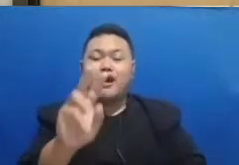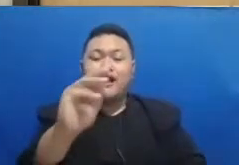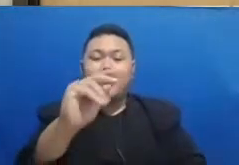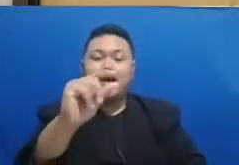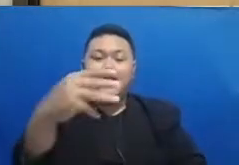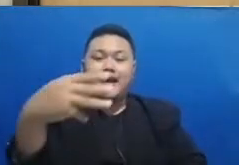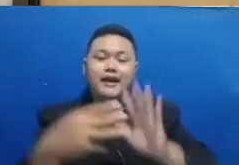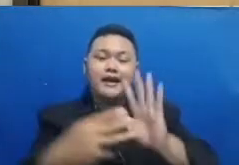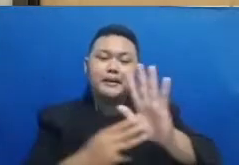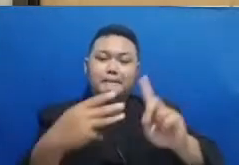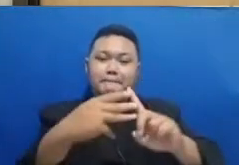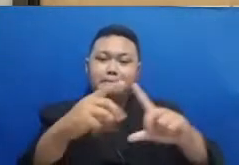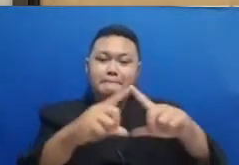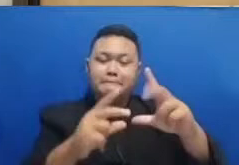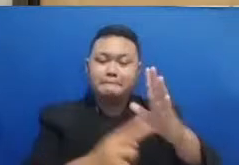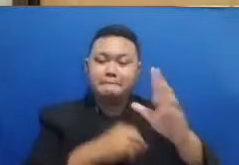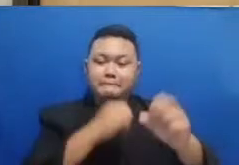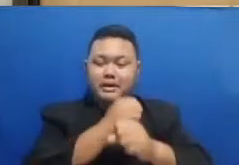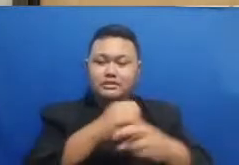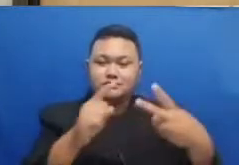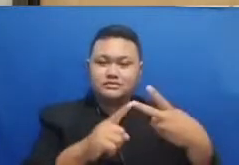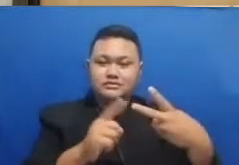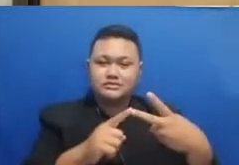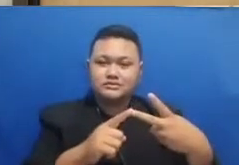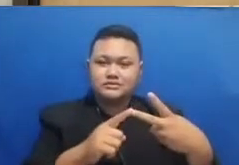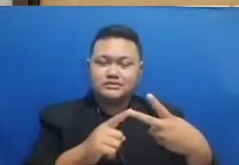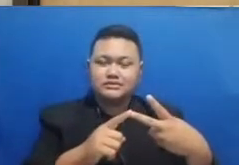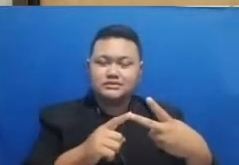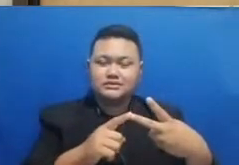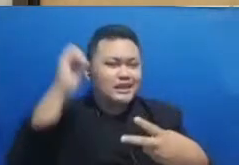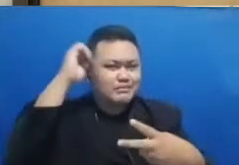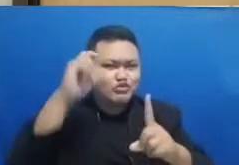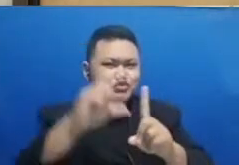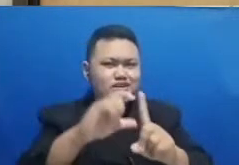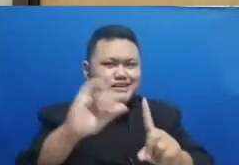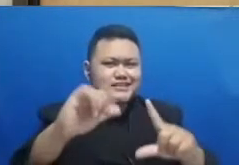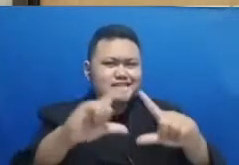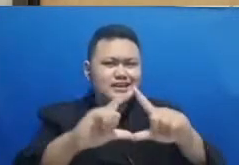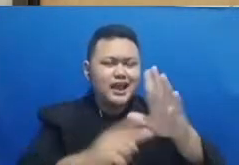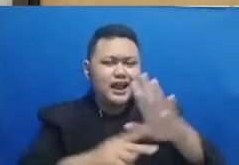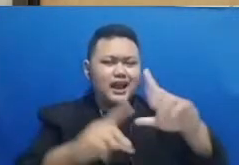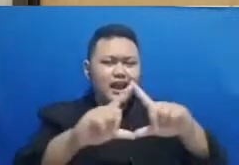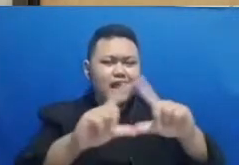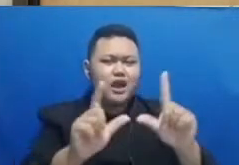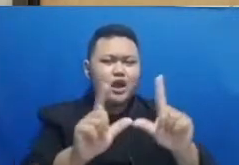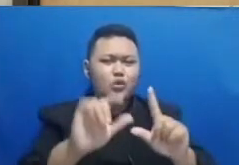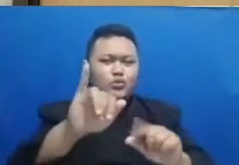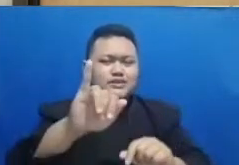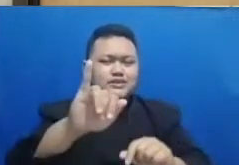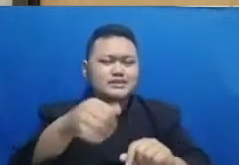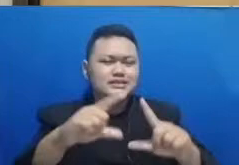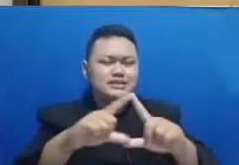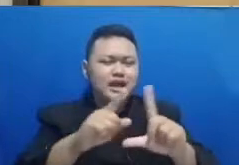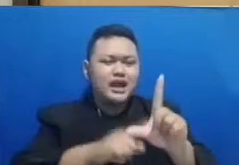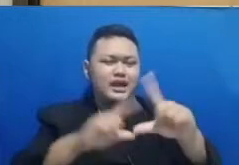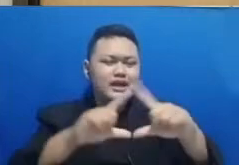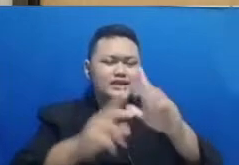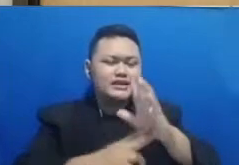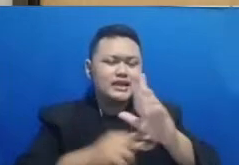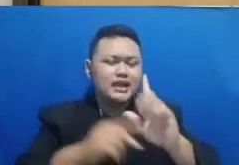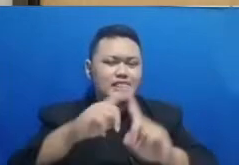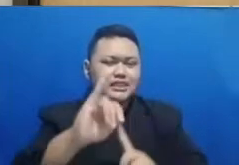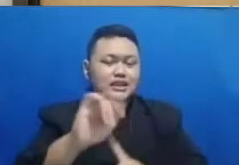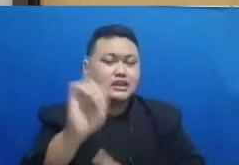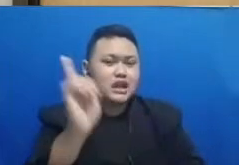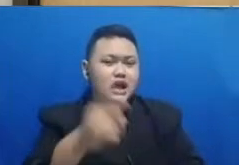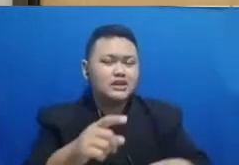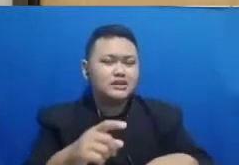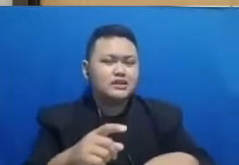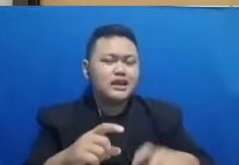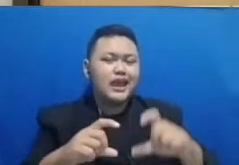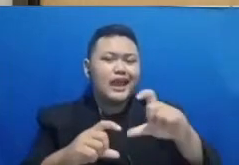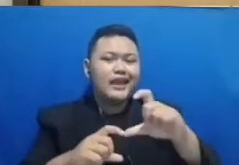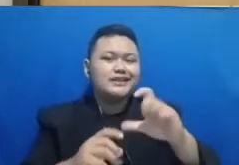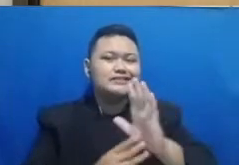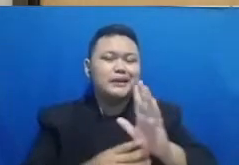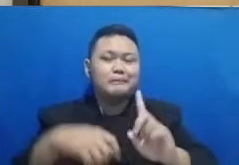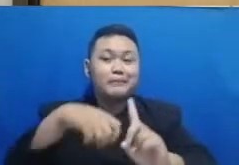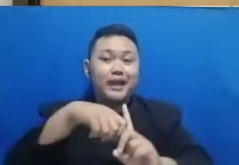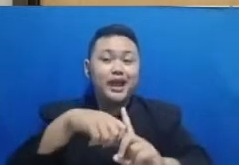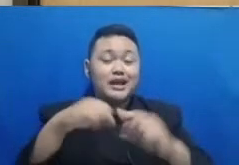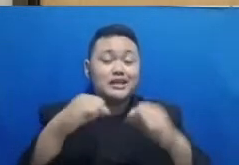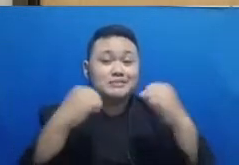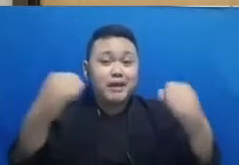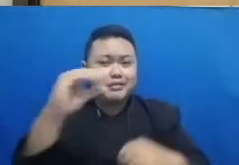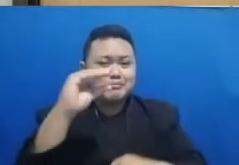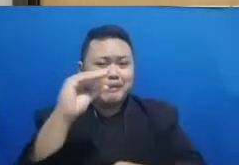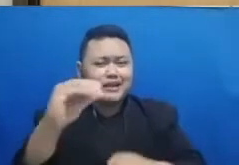Hai Diana ibu Diana Wijayanti Hai dari SMK semangat pagi Klaten bye-bye selamat Ibu ini